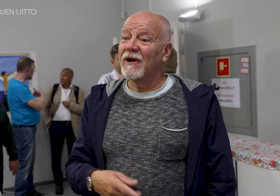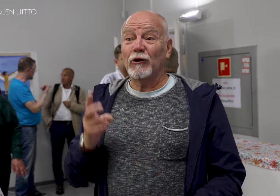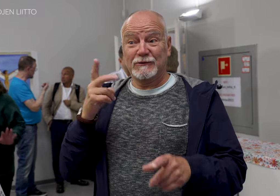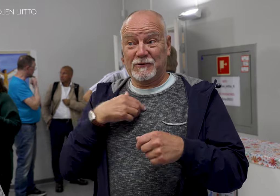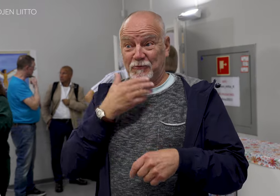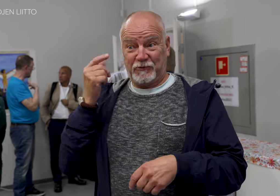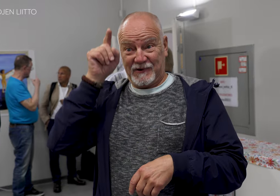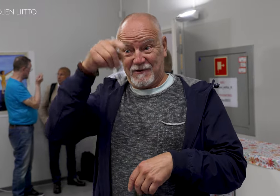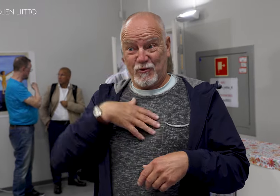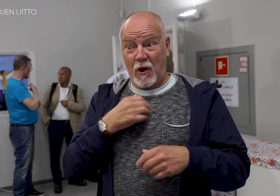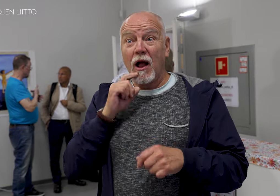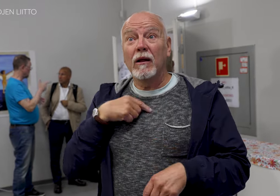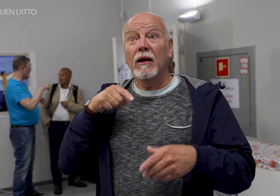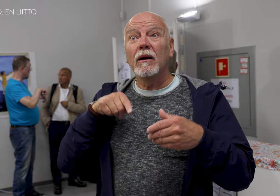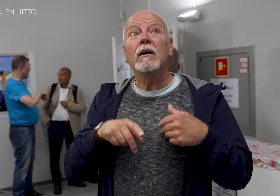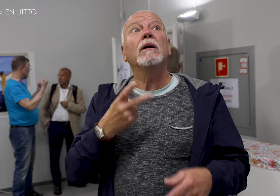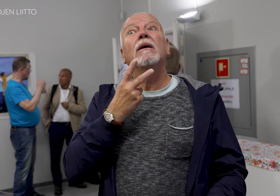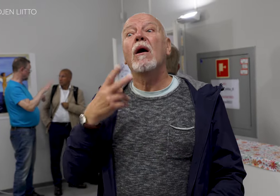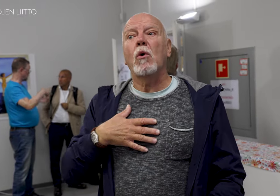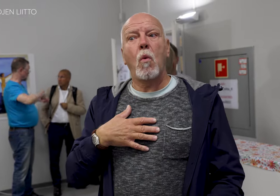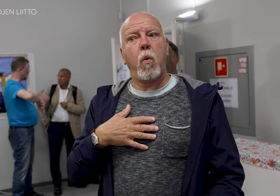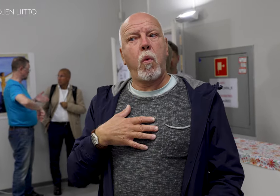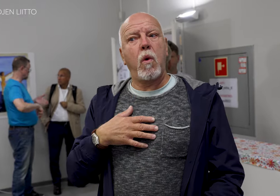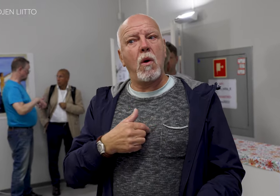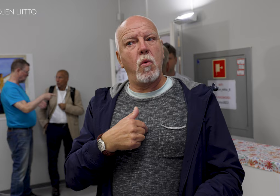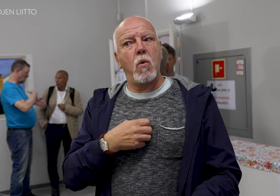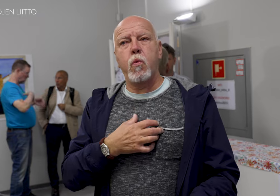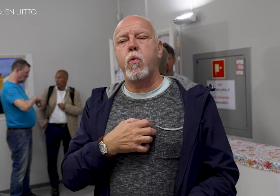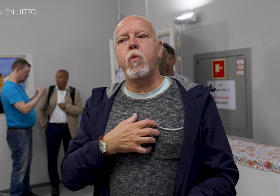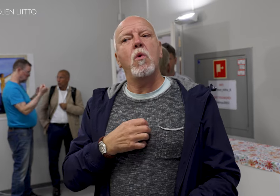Koulun näkeminen saa aina sydämen läpättämään.